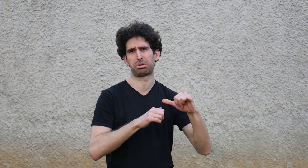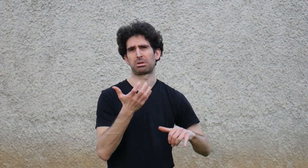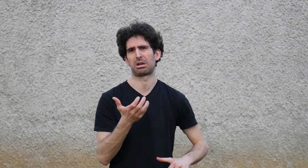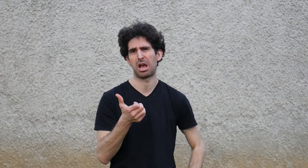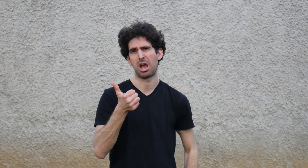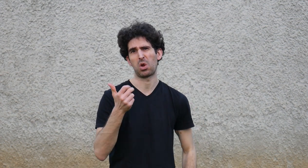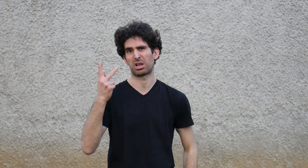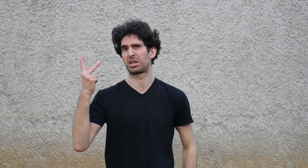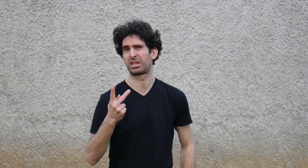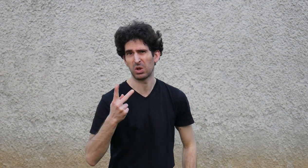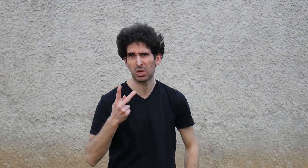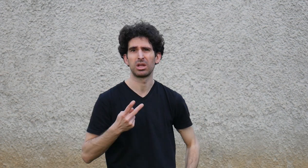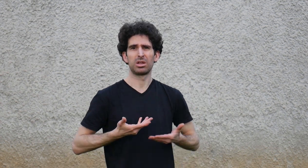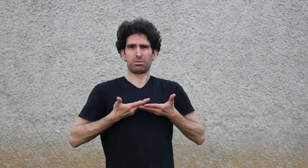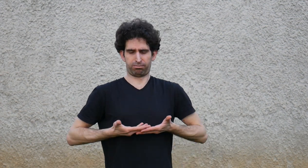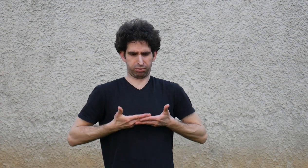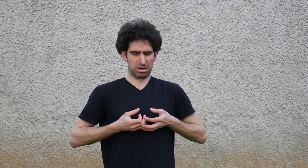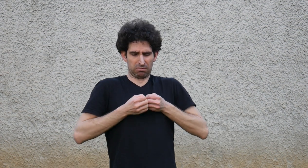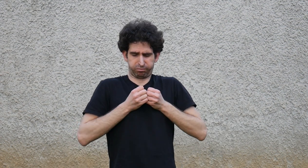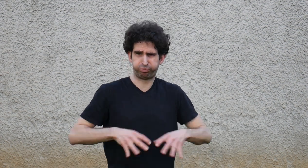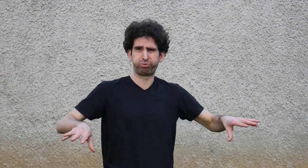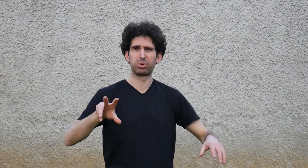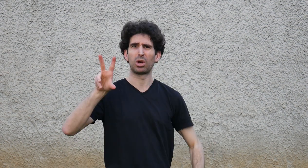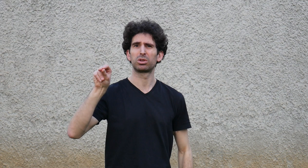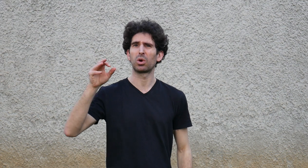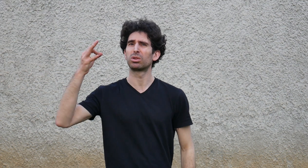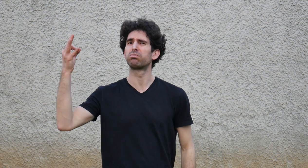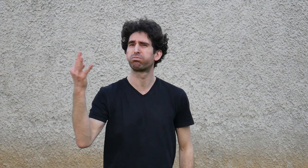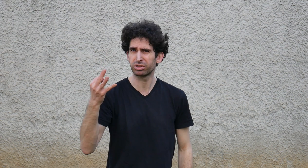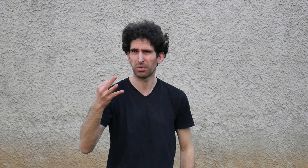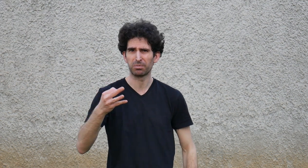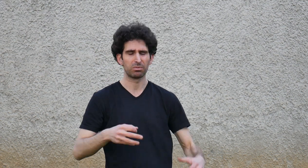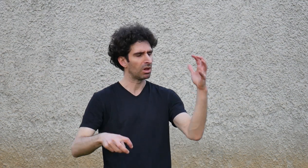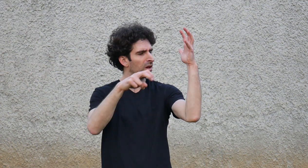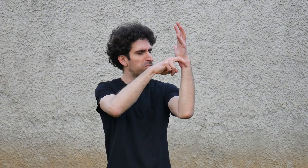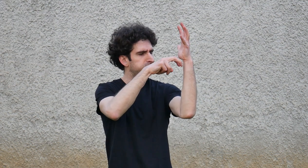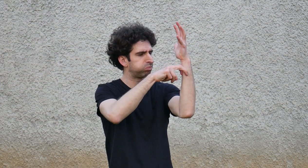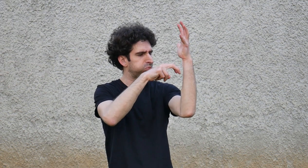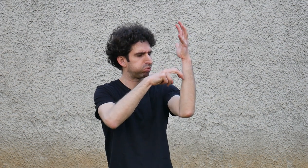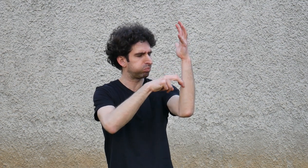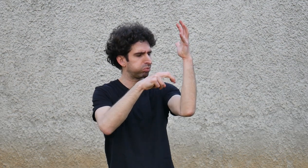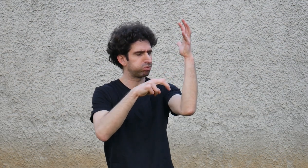Le caca peut peser jusqu'à 1kg et les paresseux perdre 30% de leur masse. Descendre de l'arbre